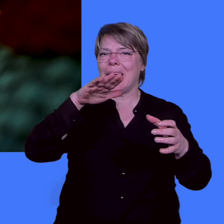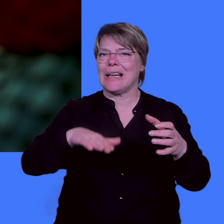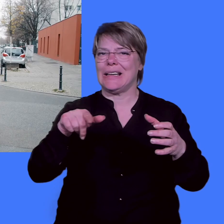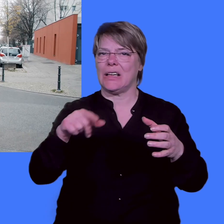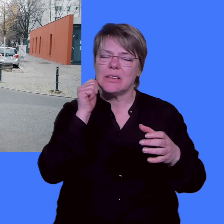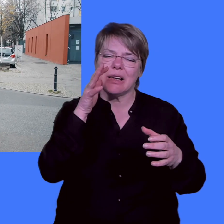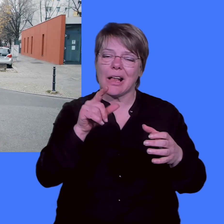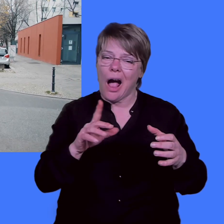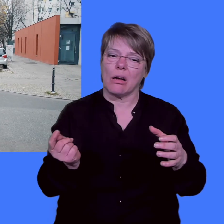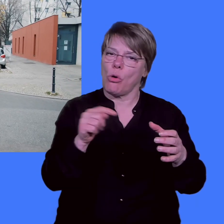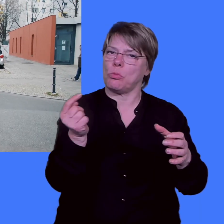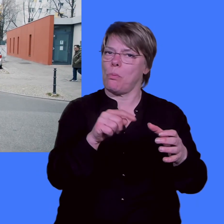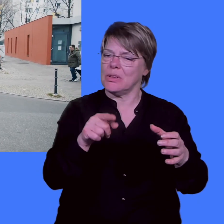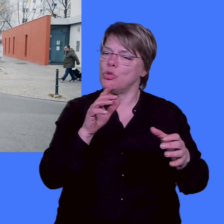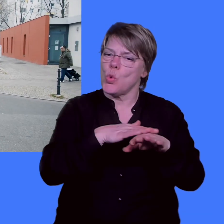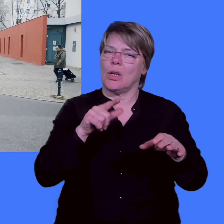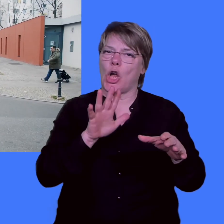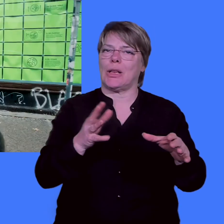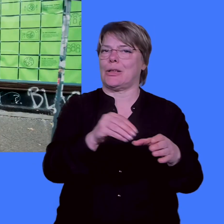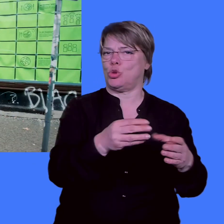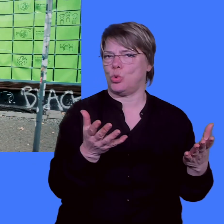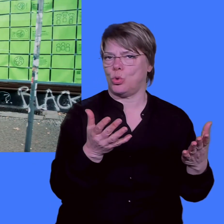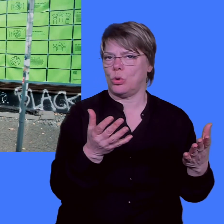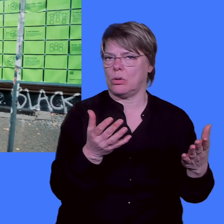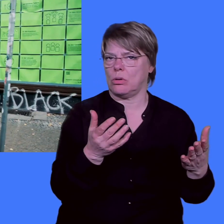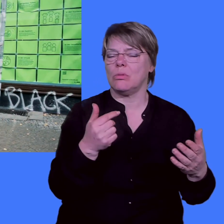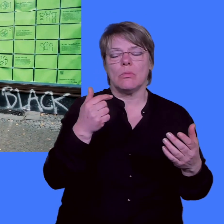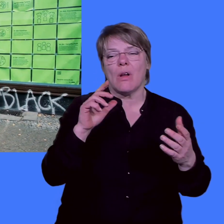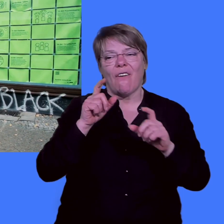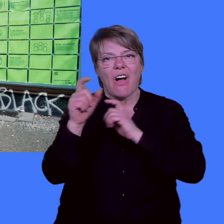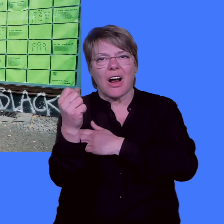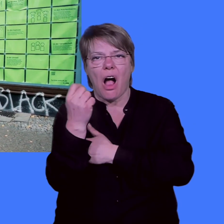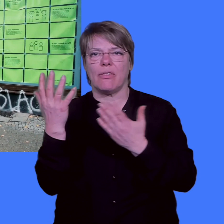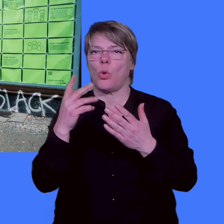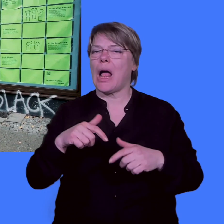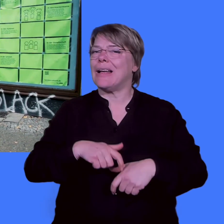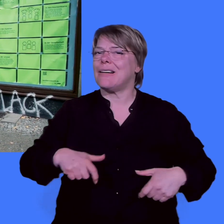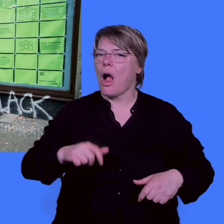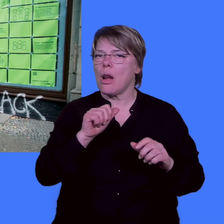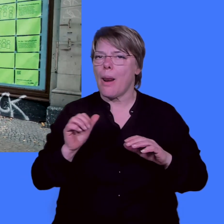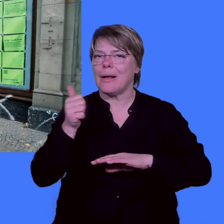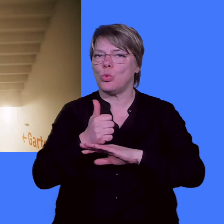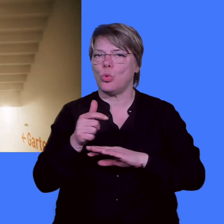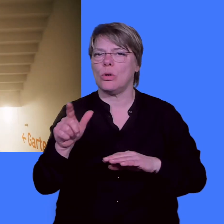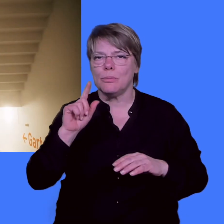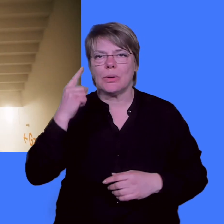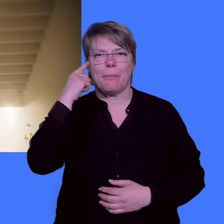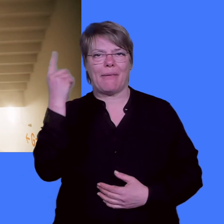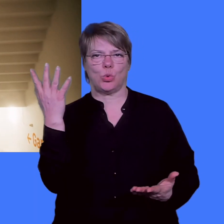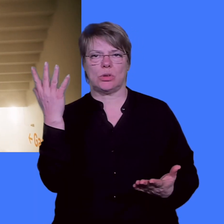Du musst als Fachkraft und auch als Kitaleitung dir bewusst werden, welche Diskriminierungsmechanismen gibt